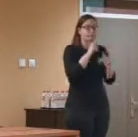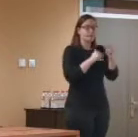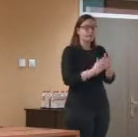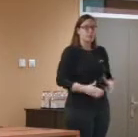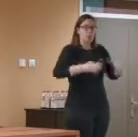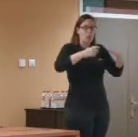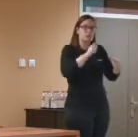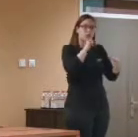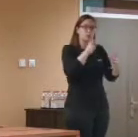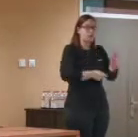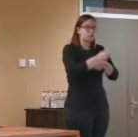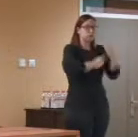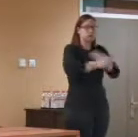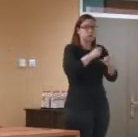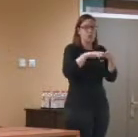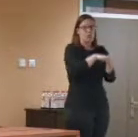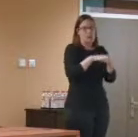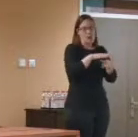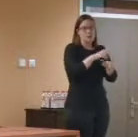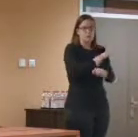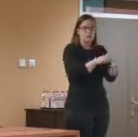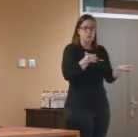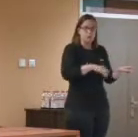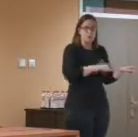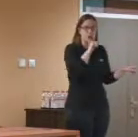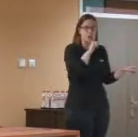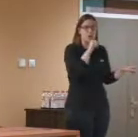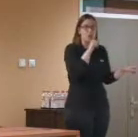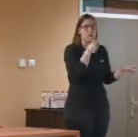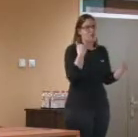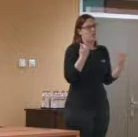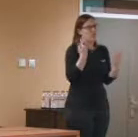la gente pudiera beber. Pero Carlos Fabra ya tenía una larga trayectoria,